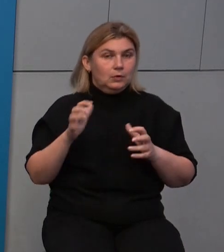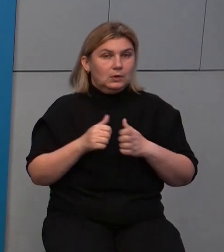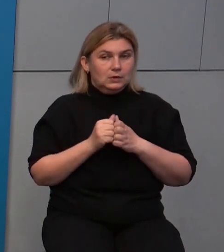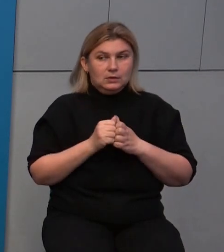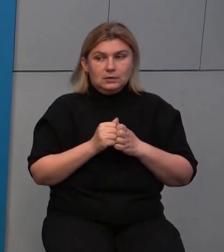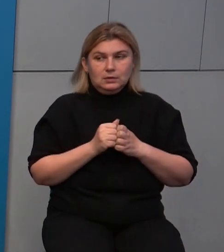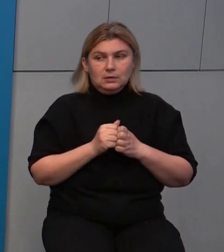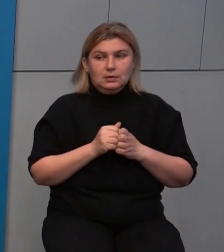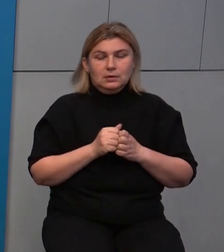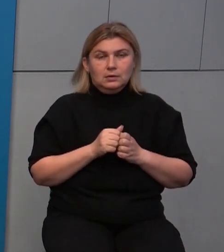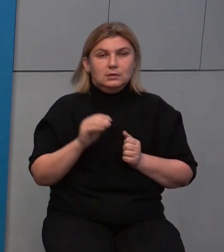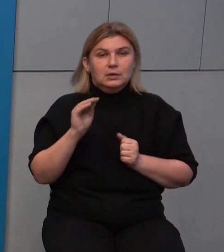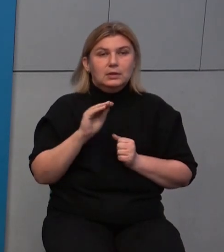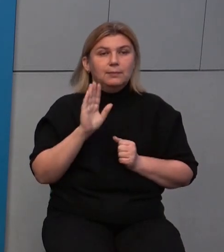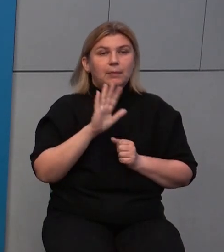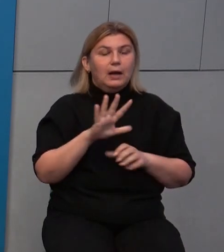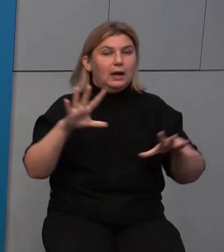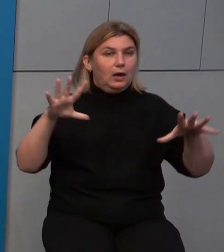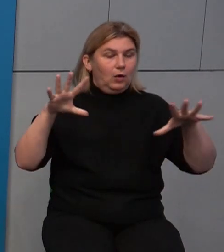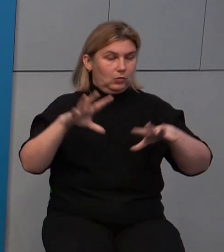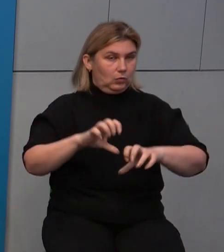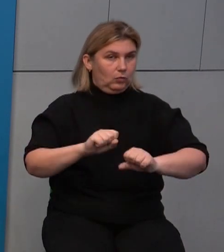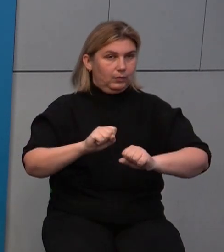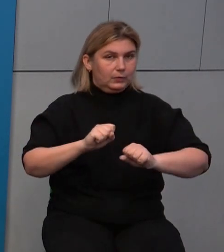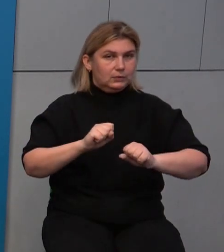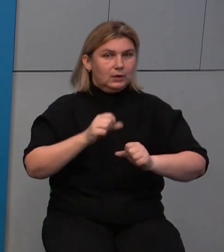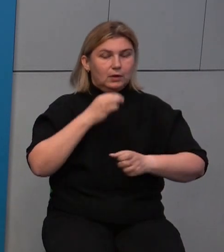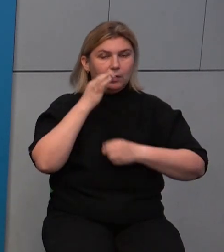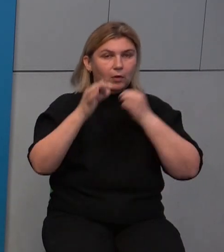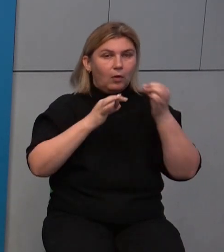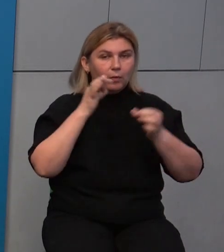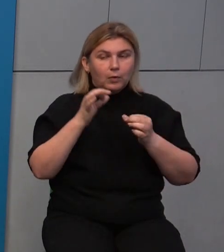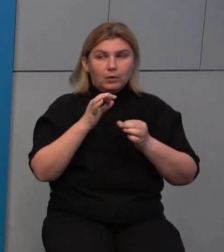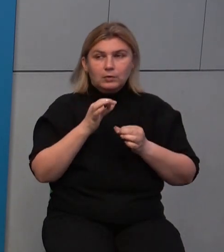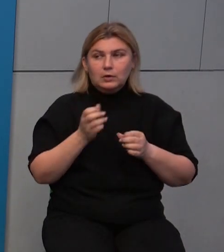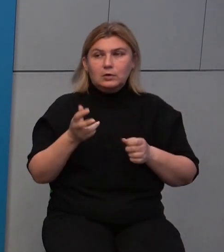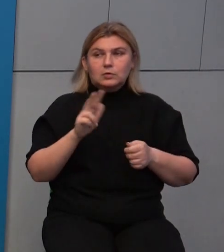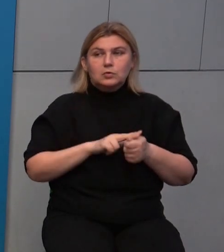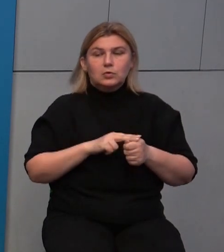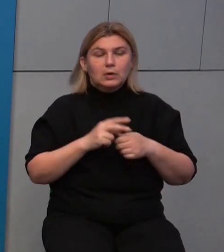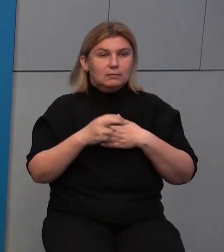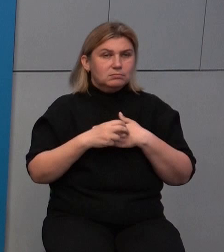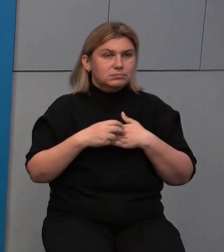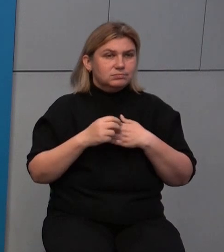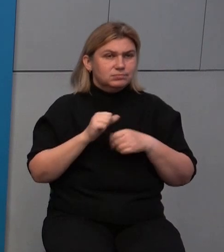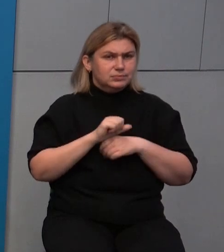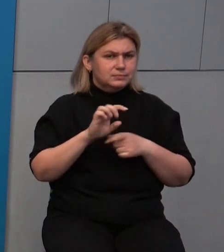On ma jeszcze taki z okupacji, zostawił taką opowieść, do której niektórzy badacze są bardzo przywiązani,